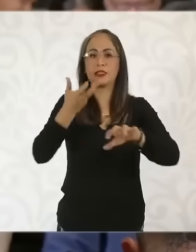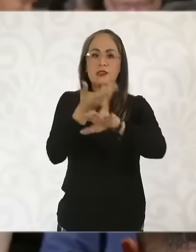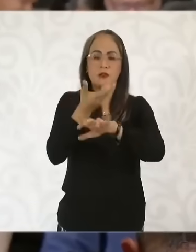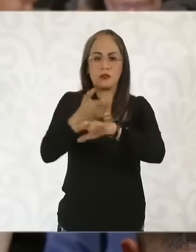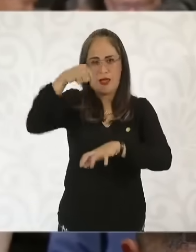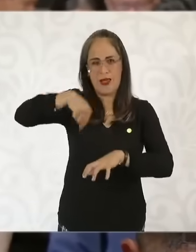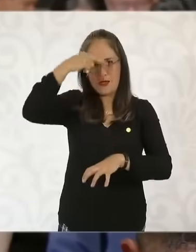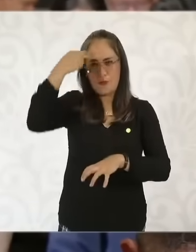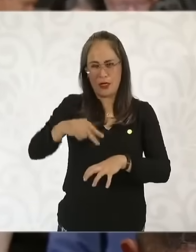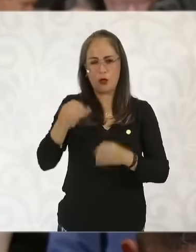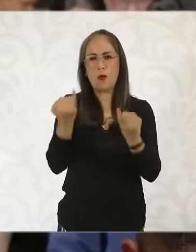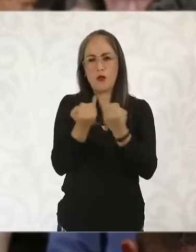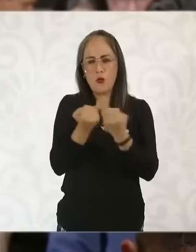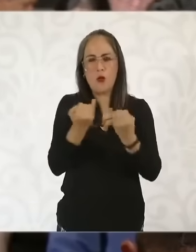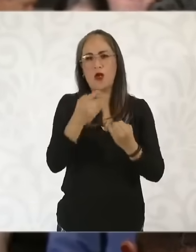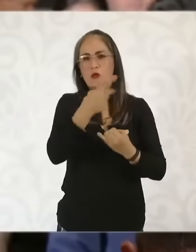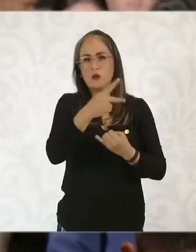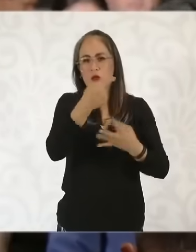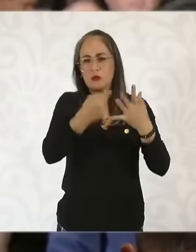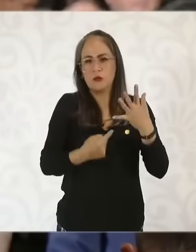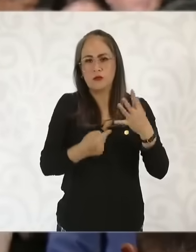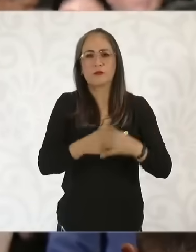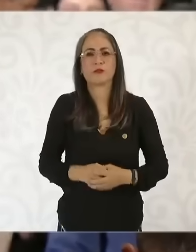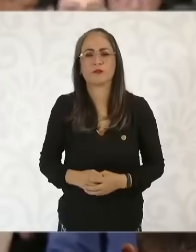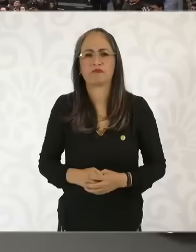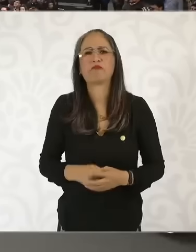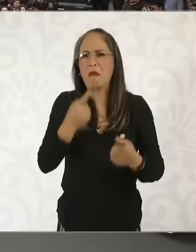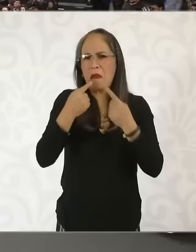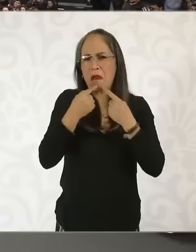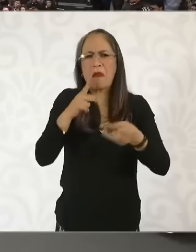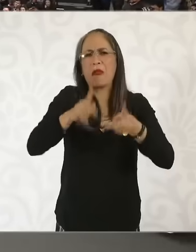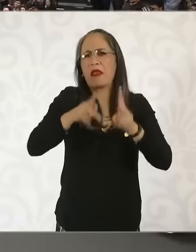México y con los congresistas, ¿qué fue lo que conversaron? ¿Qué Bueno, son distintos temas?